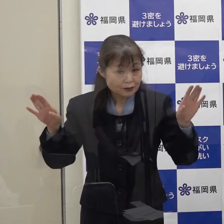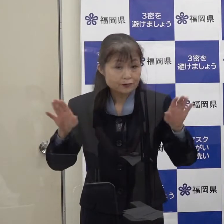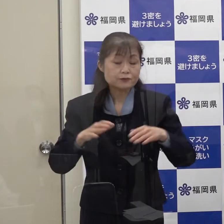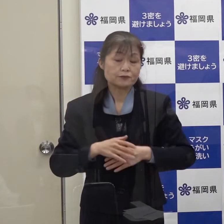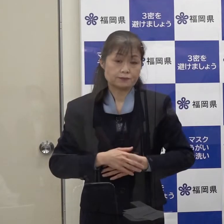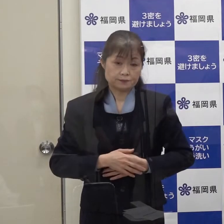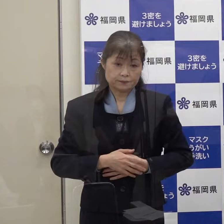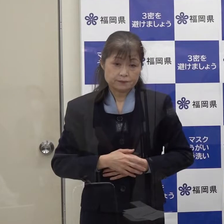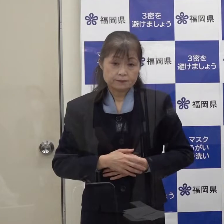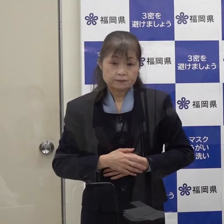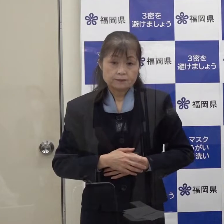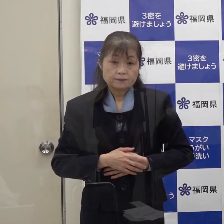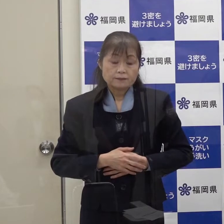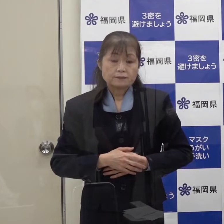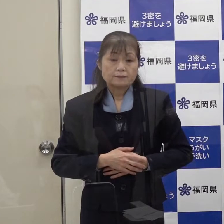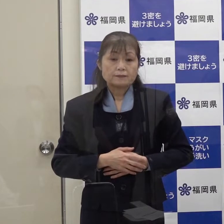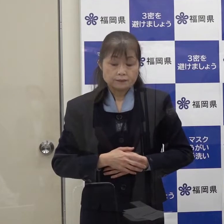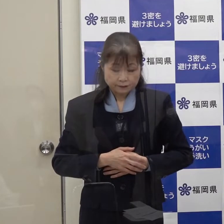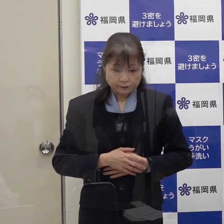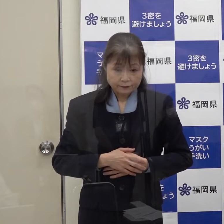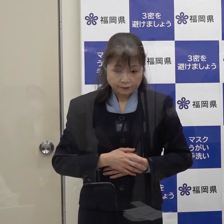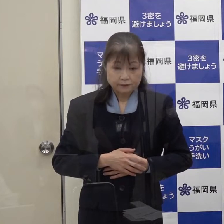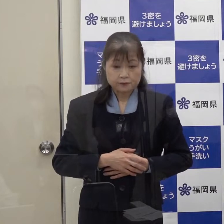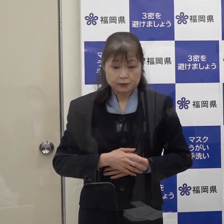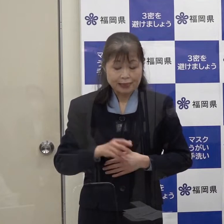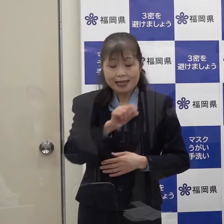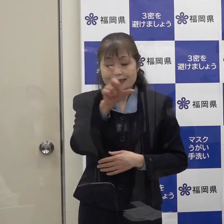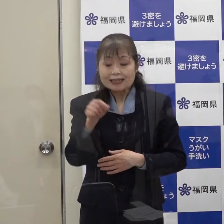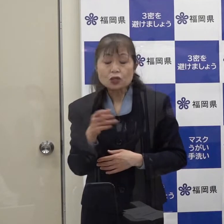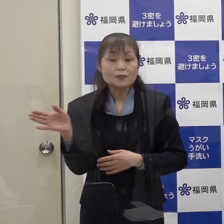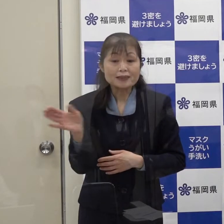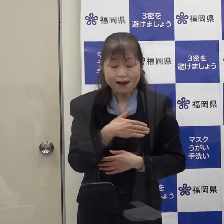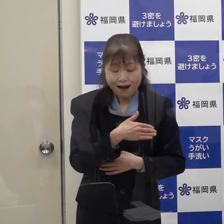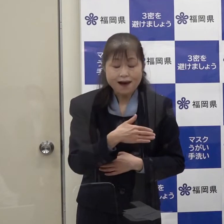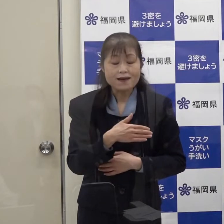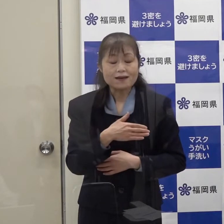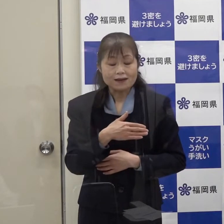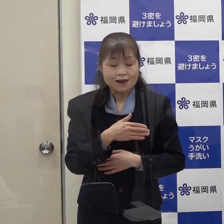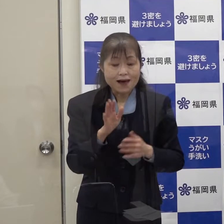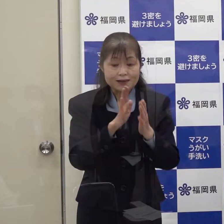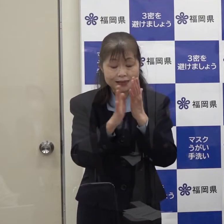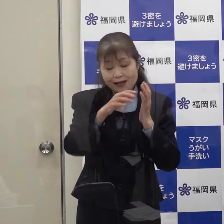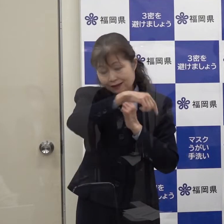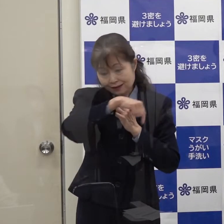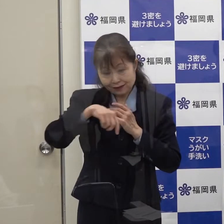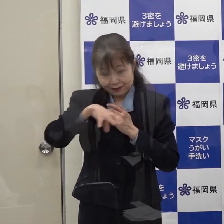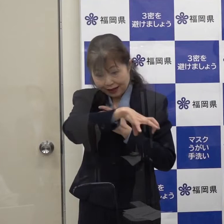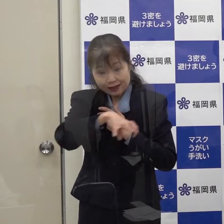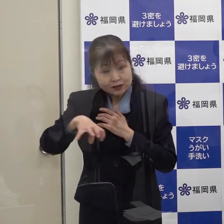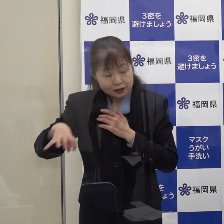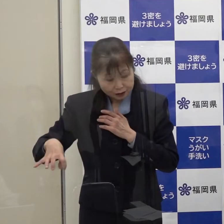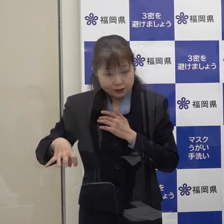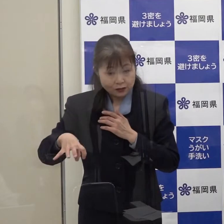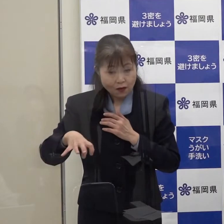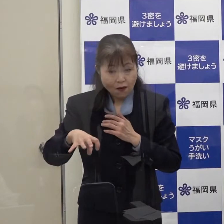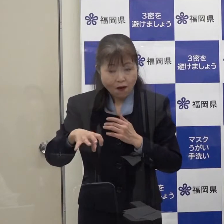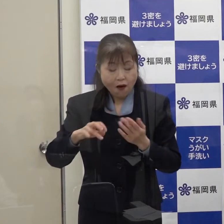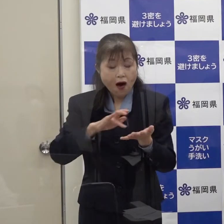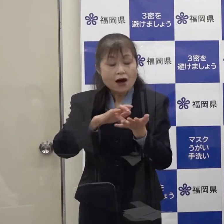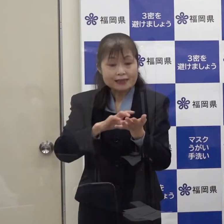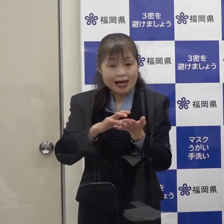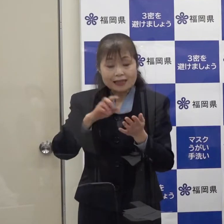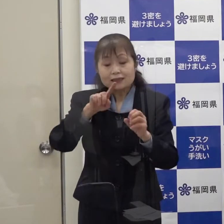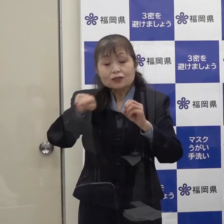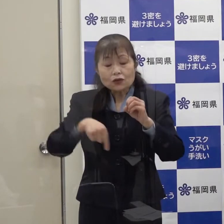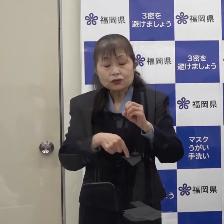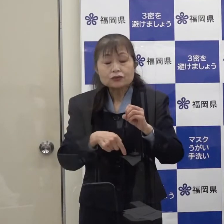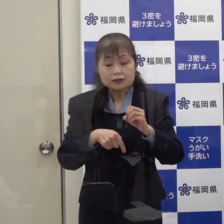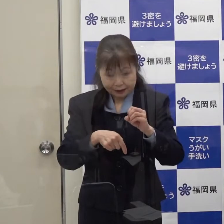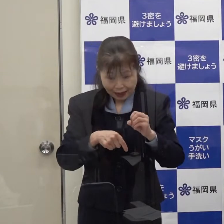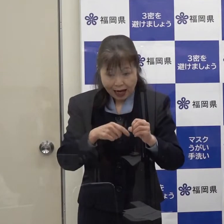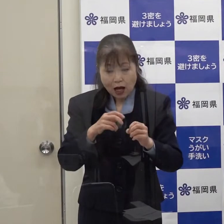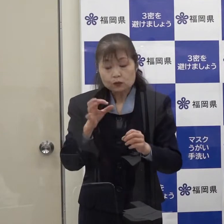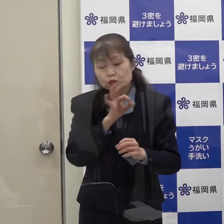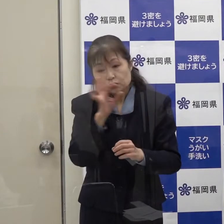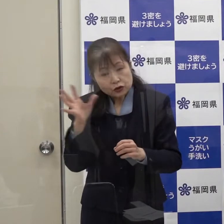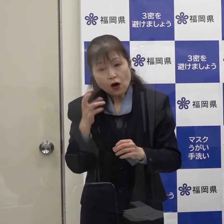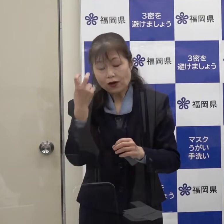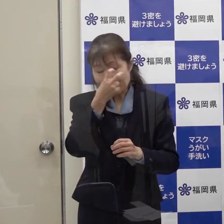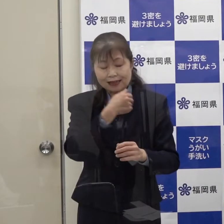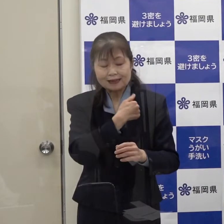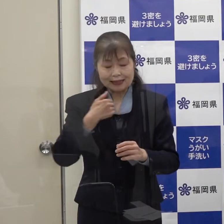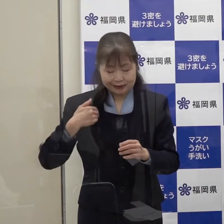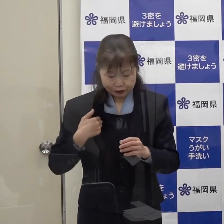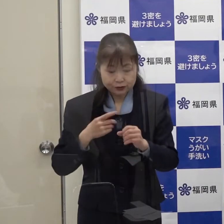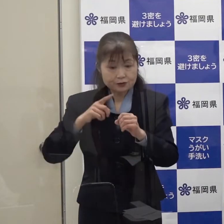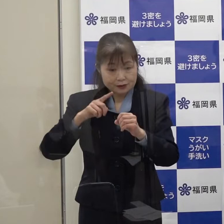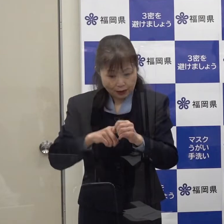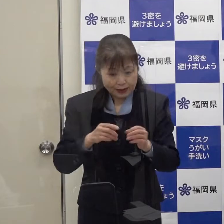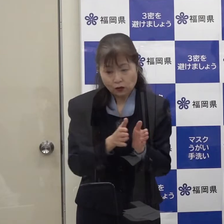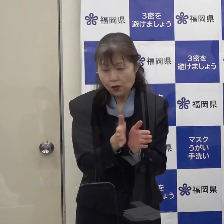さらに 週明けからは県内各地の薬局などで無料検査ができるよう順次拡充をしていく考えです